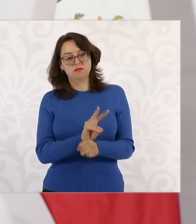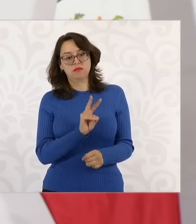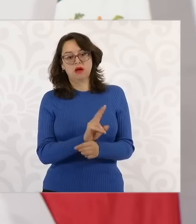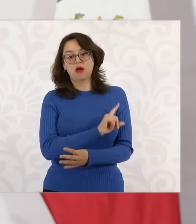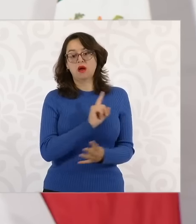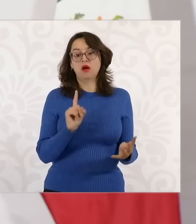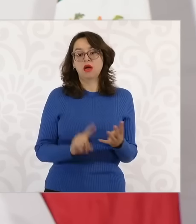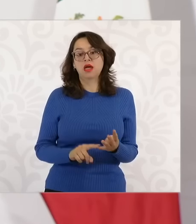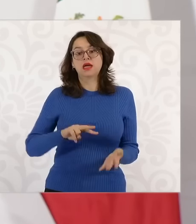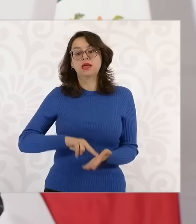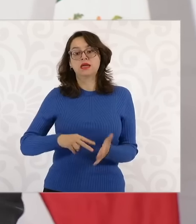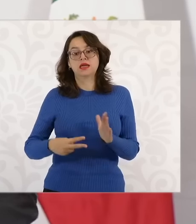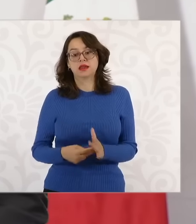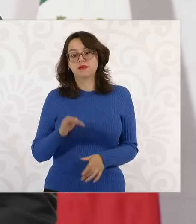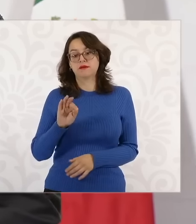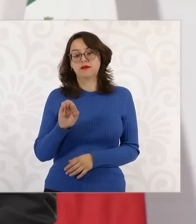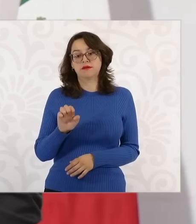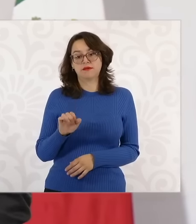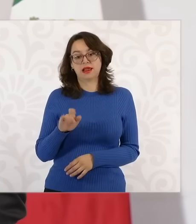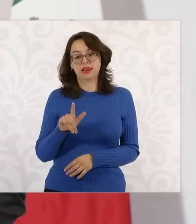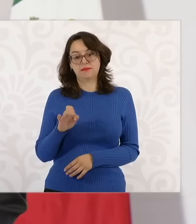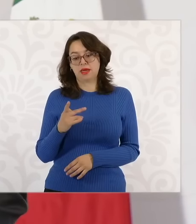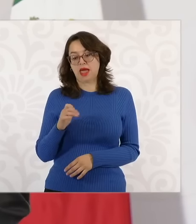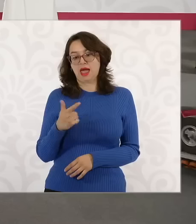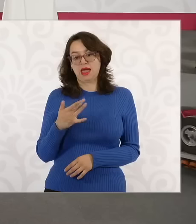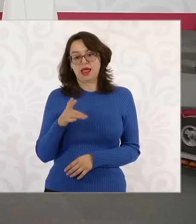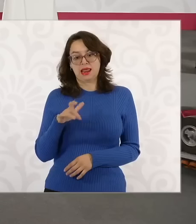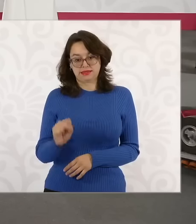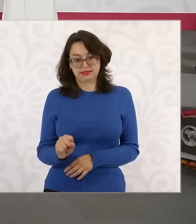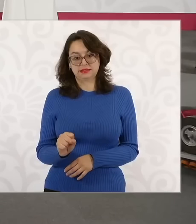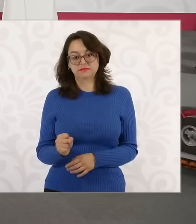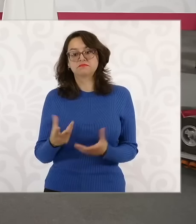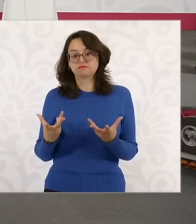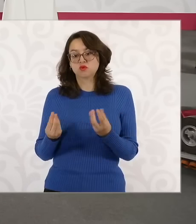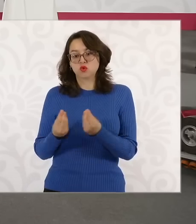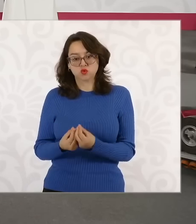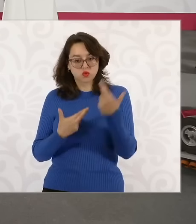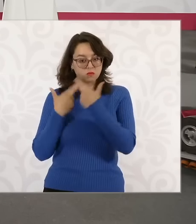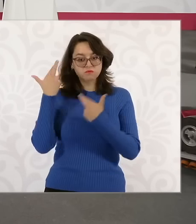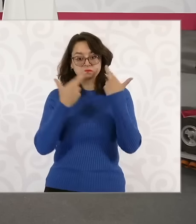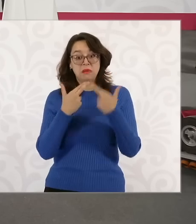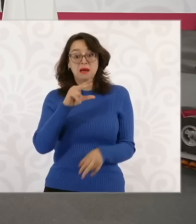de Ingenieros Felipe Ángeles. Y esto nos ha permitido no tener que contratar privados para